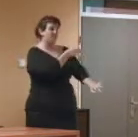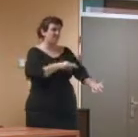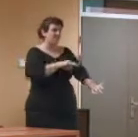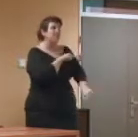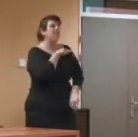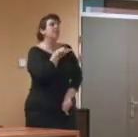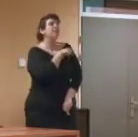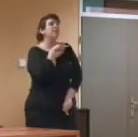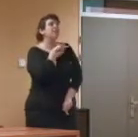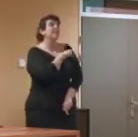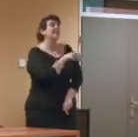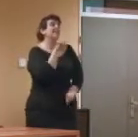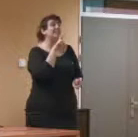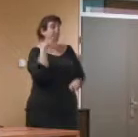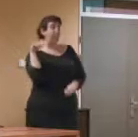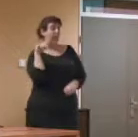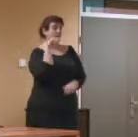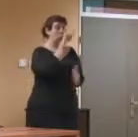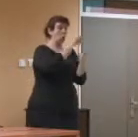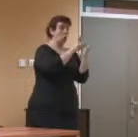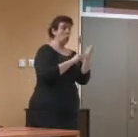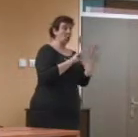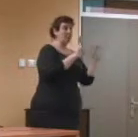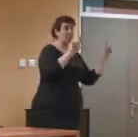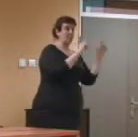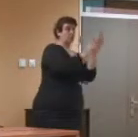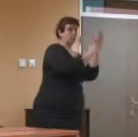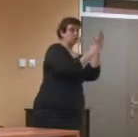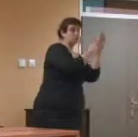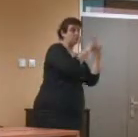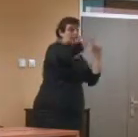los helicópteros que contrató Canal 9 para hacer la cobertura.